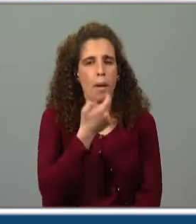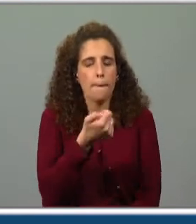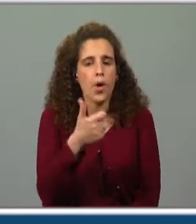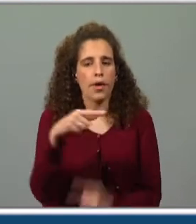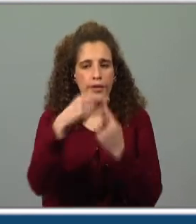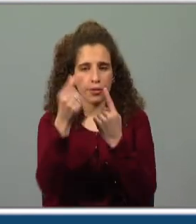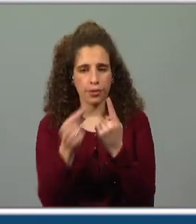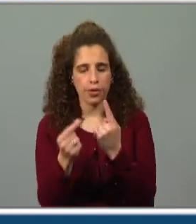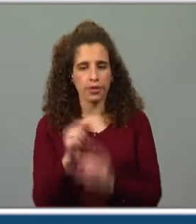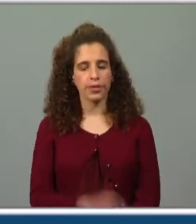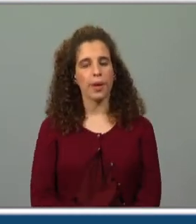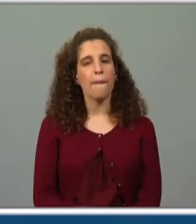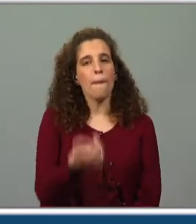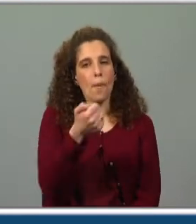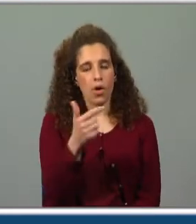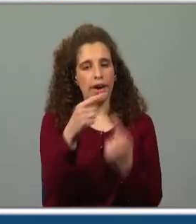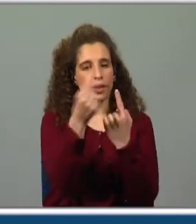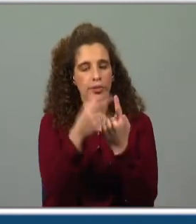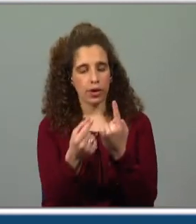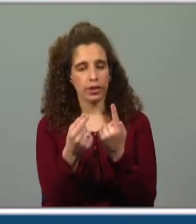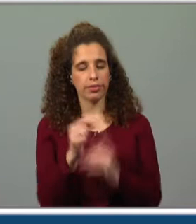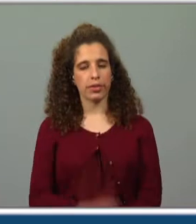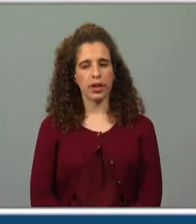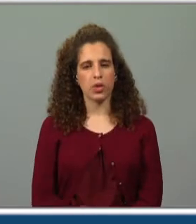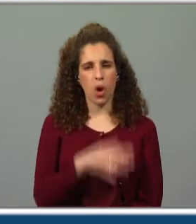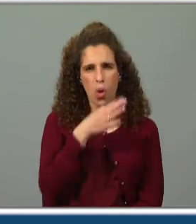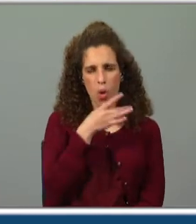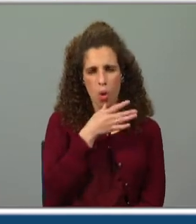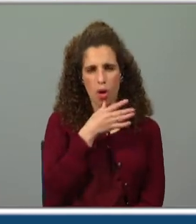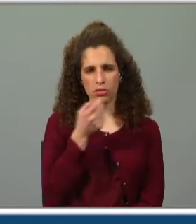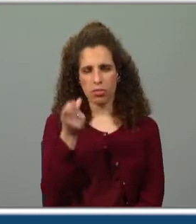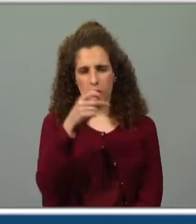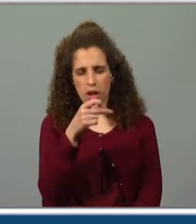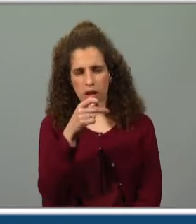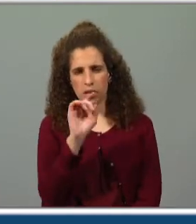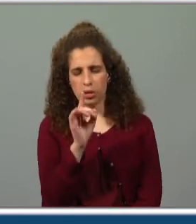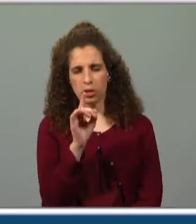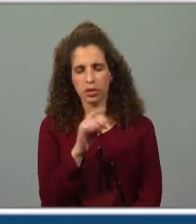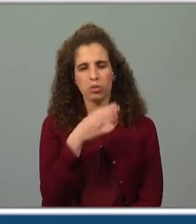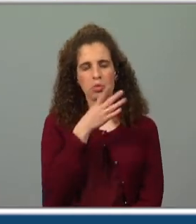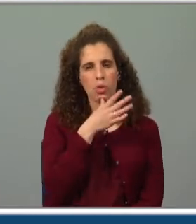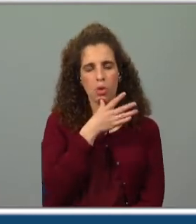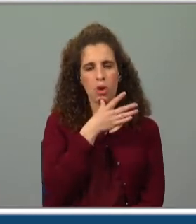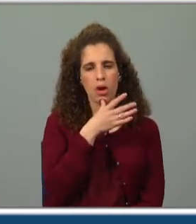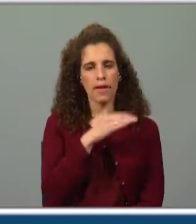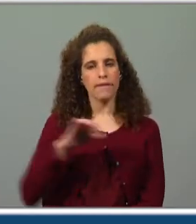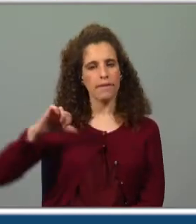tem um pouquinho as folhas EA tonalidade que nos aparece e uma tonalidade verde 它有一點葉子和色調在我們看來和綠色的色調